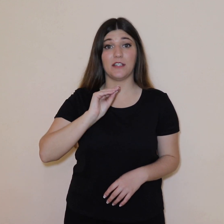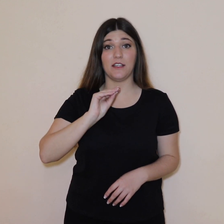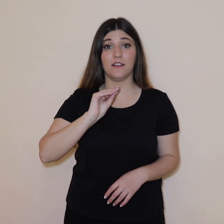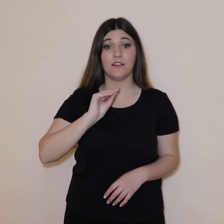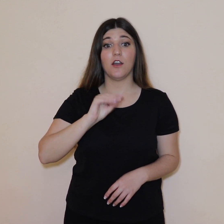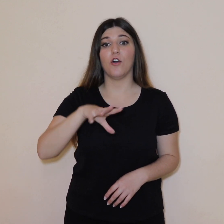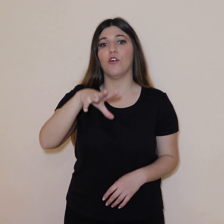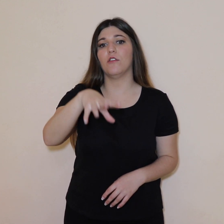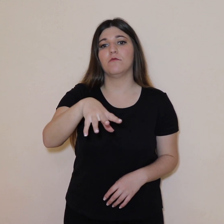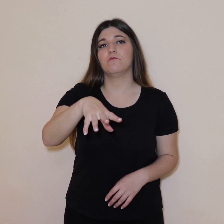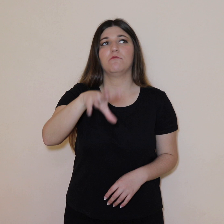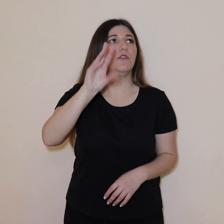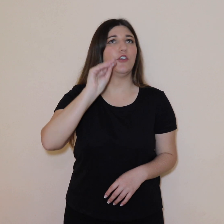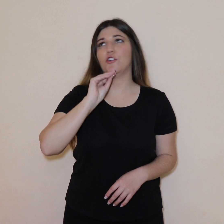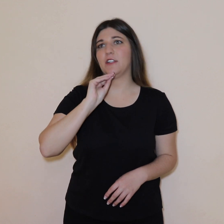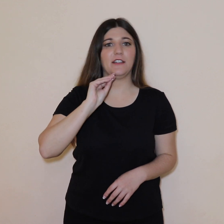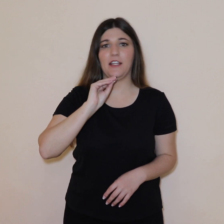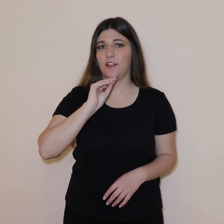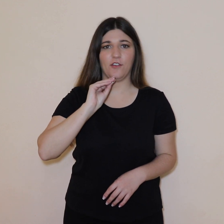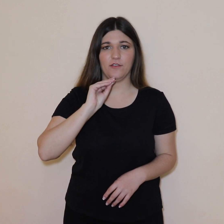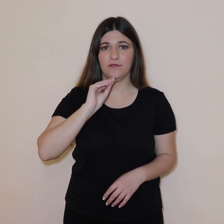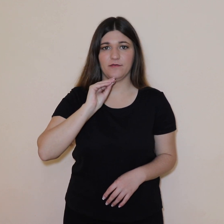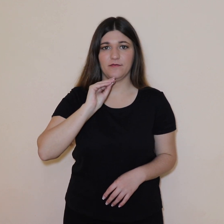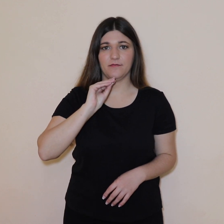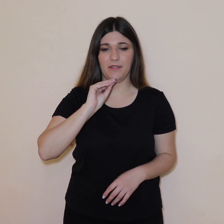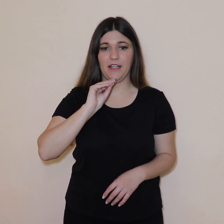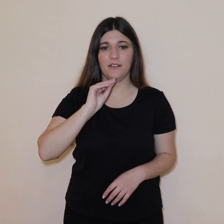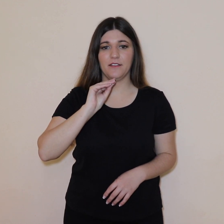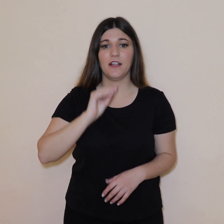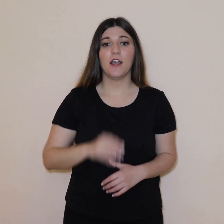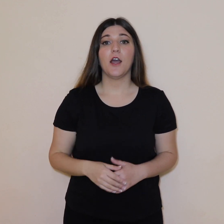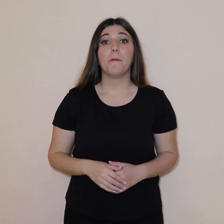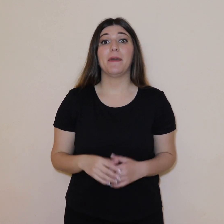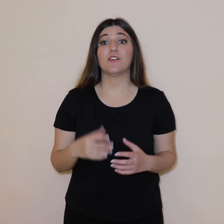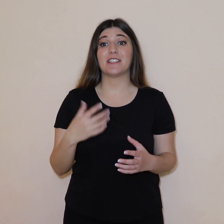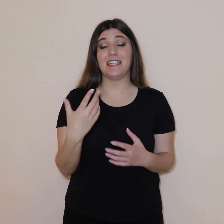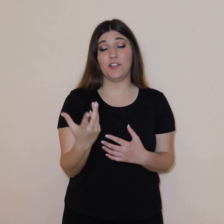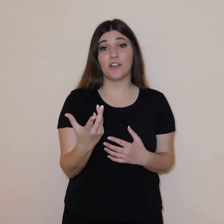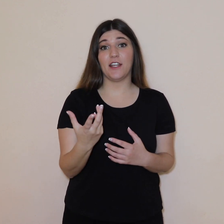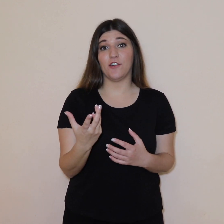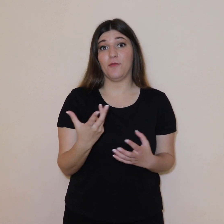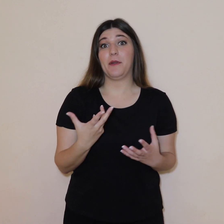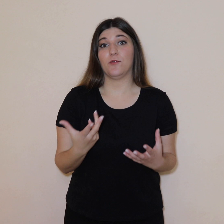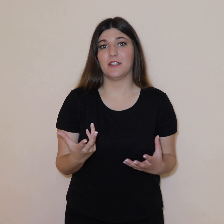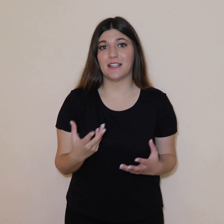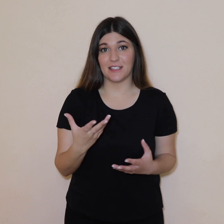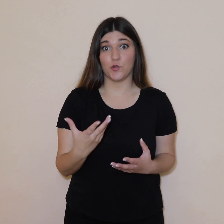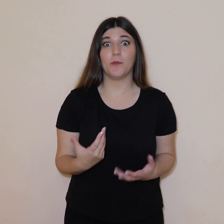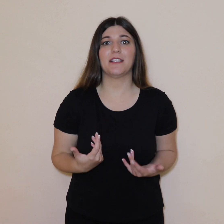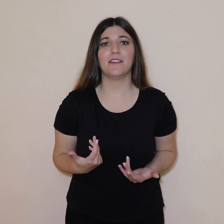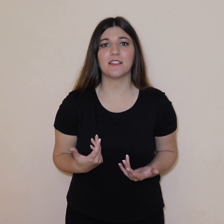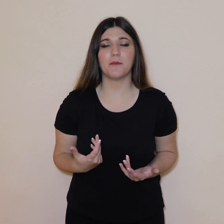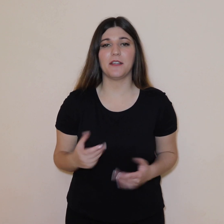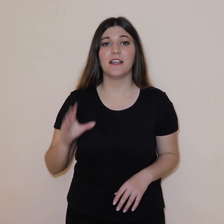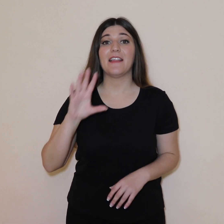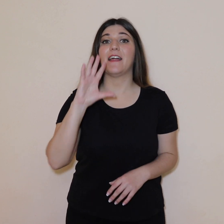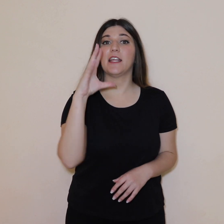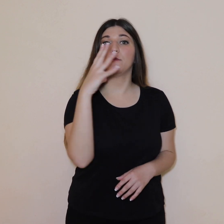ti" o "no te entiendo", ¿vale? Pero si yo quiero preguntarte si tú me entiendes a mí daríamos